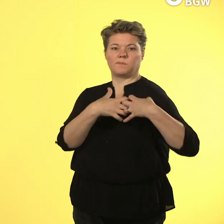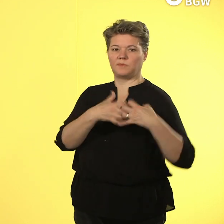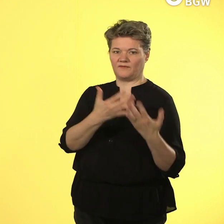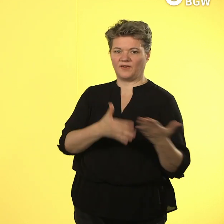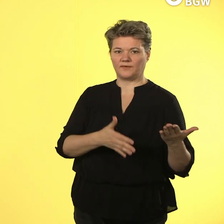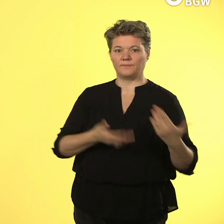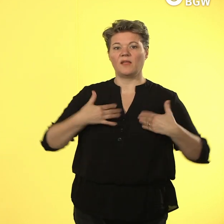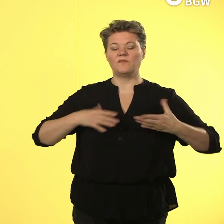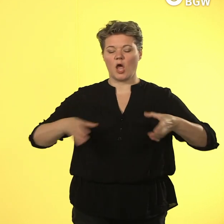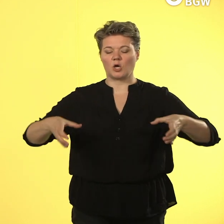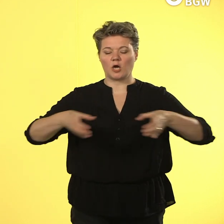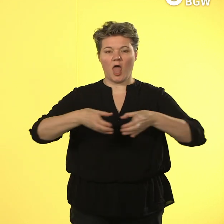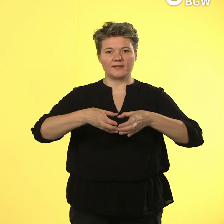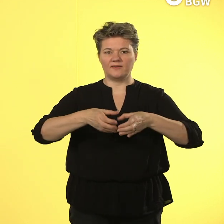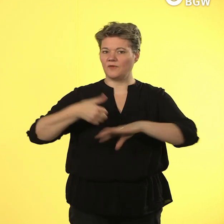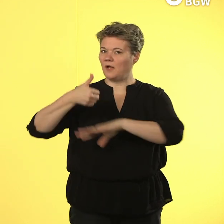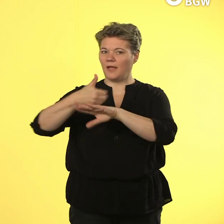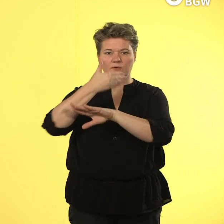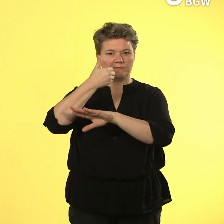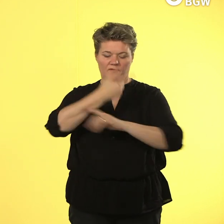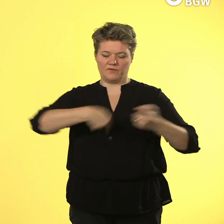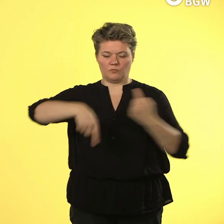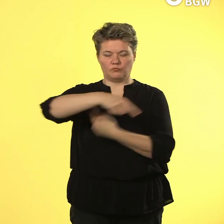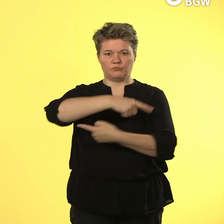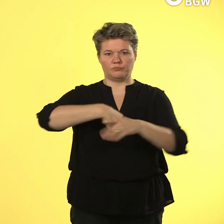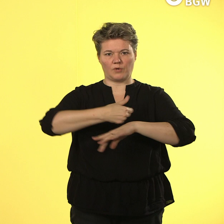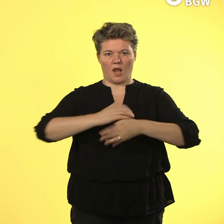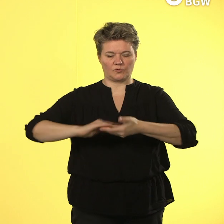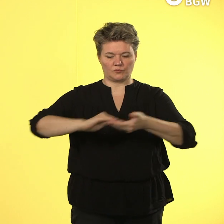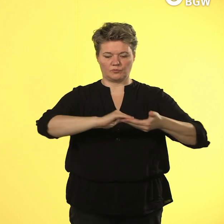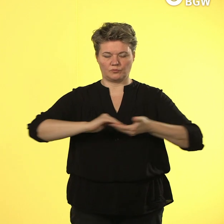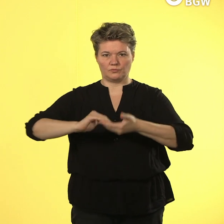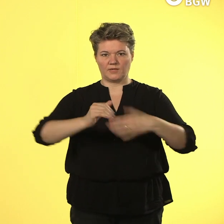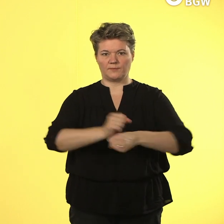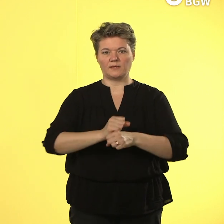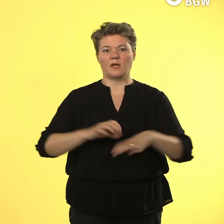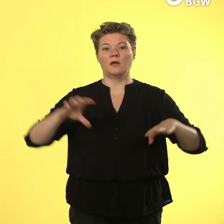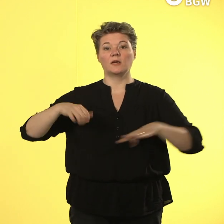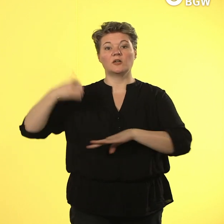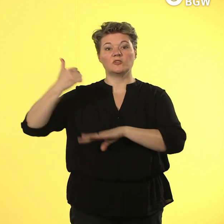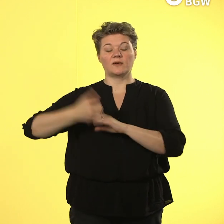Und dann hat die Geschäftsführung beschlossen, jetzt müssen alle ein Tandem bilden und jede Gruppe auch.